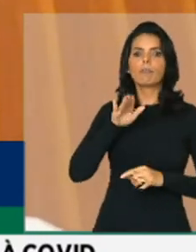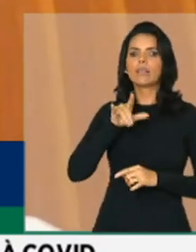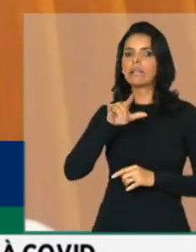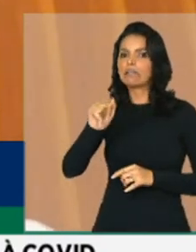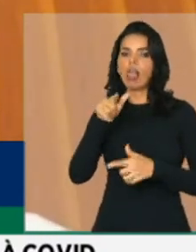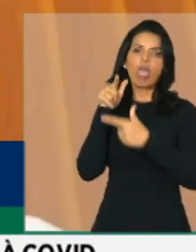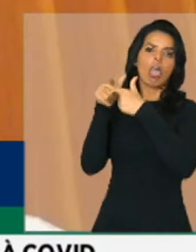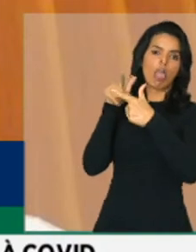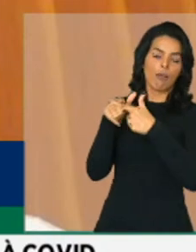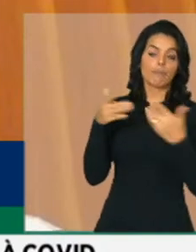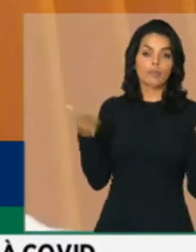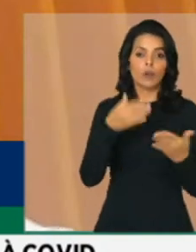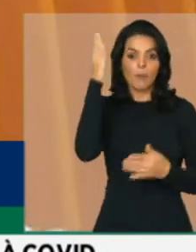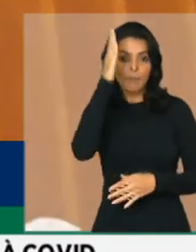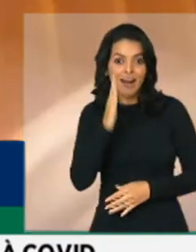INTERNACIONAL. UM GOVERNO SEM FORÇA, UM GOVERNO SEM